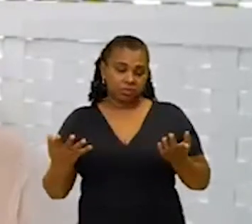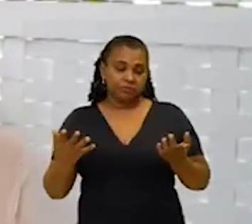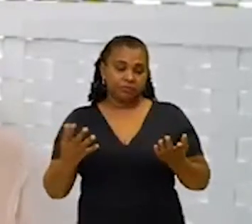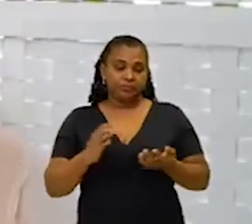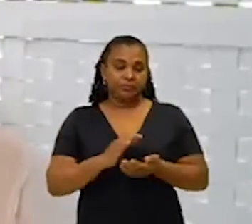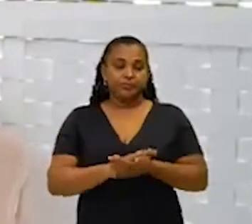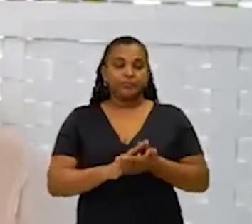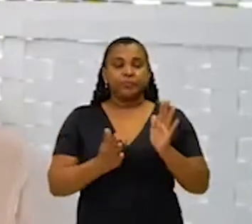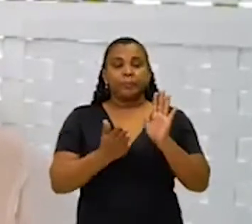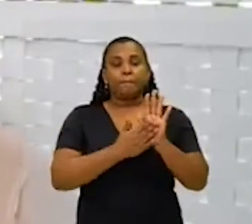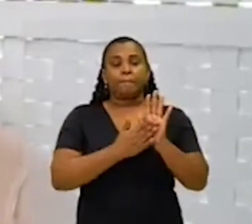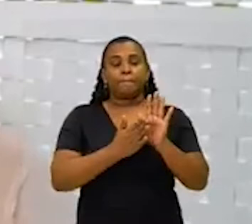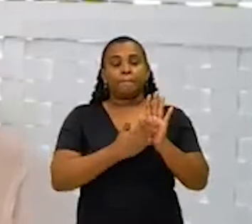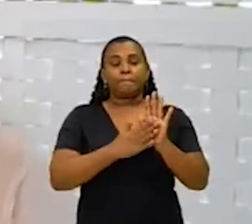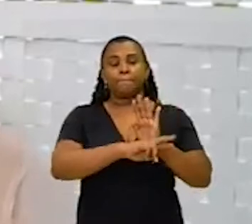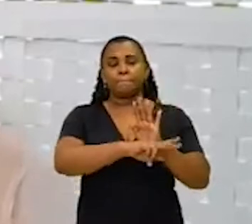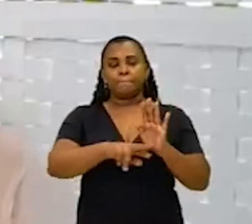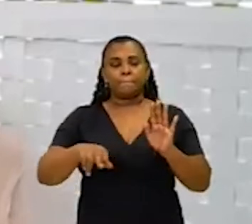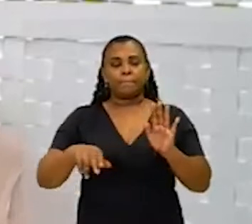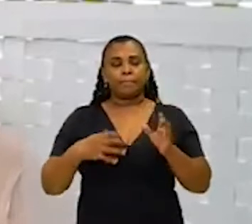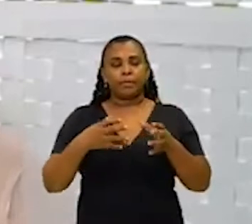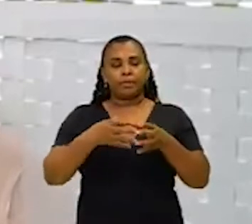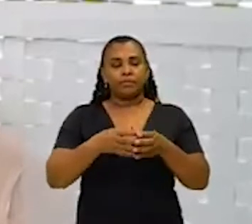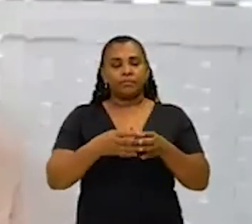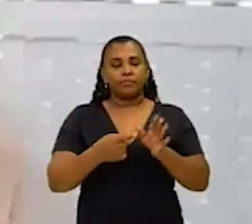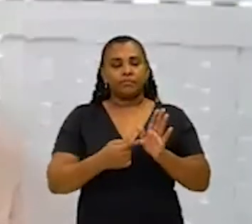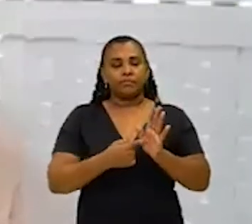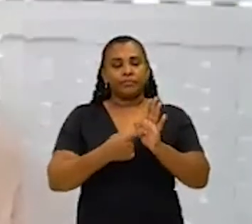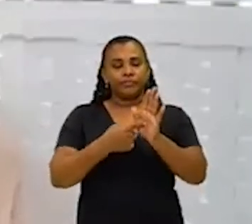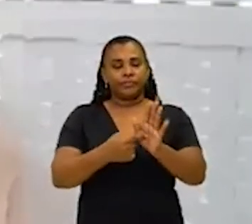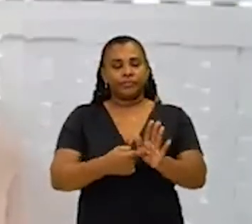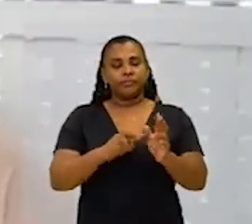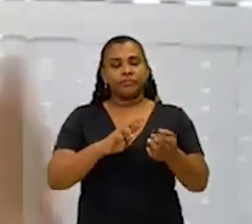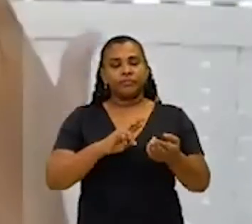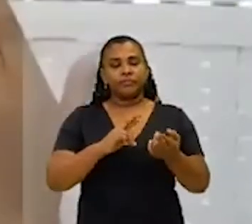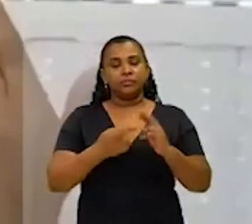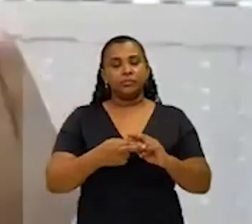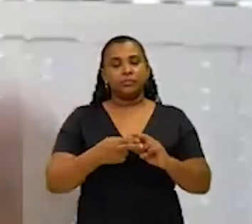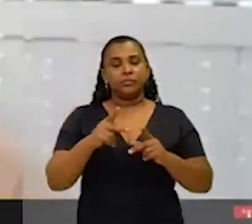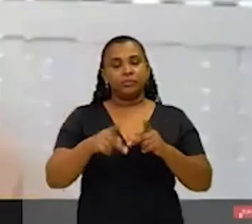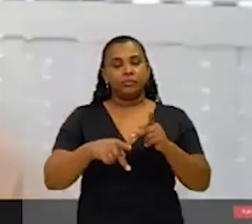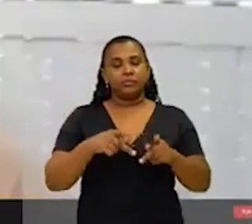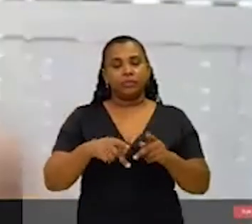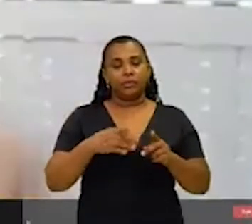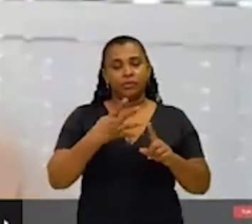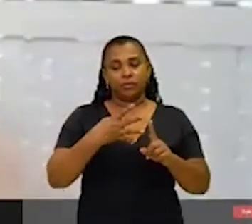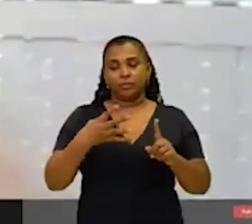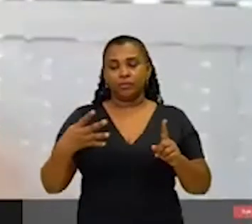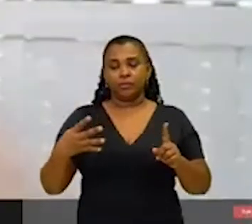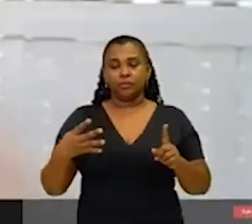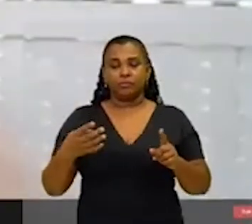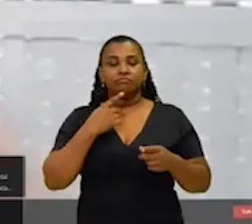posso de nosso grupo identificou com relação à população LGBT quem quiser aprofundar dezenas de